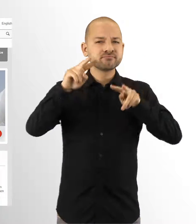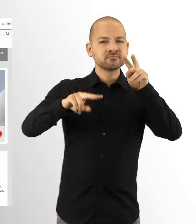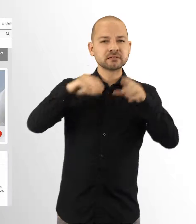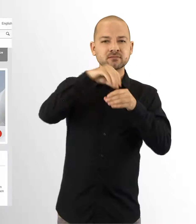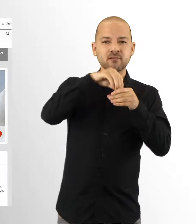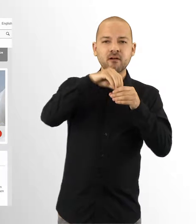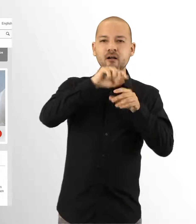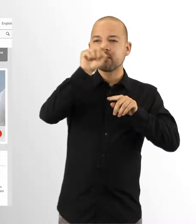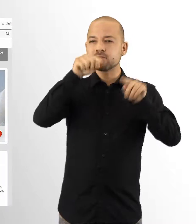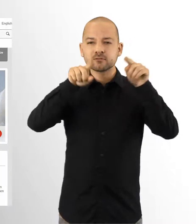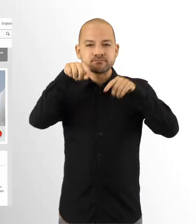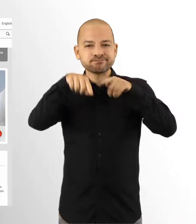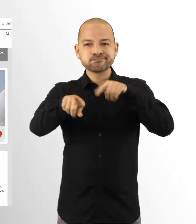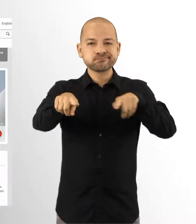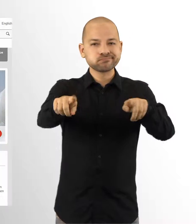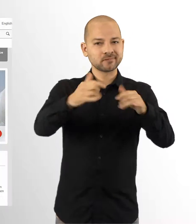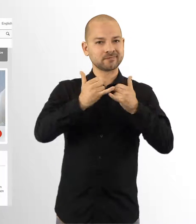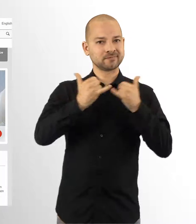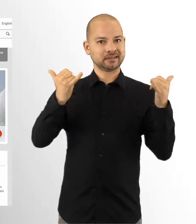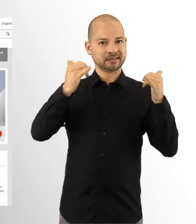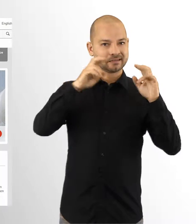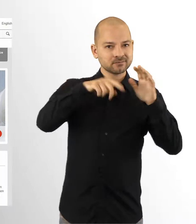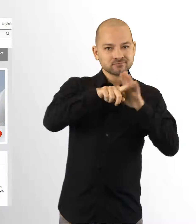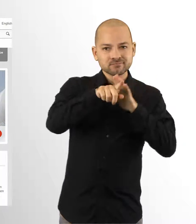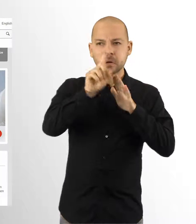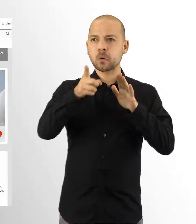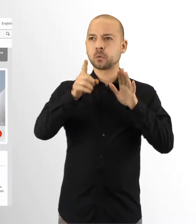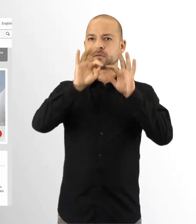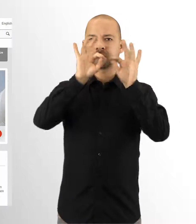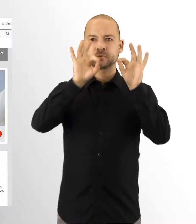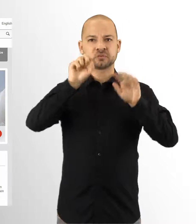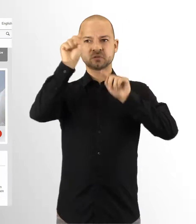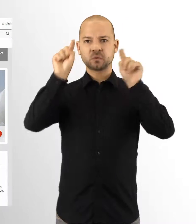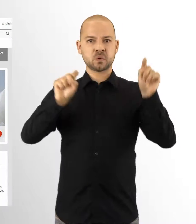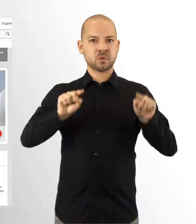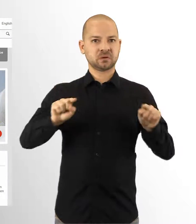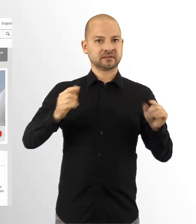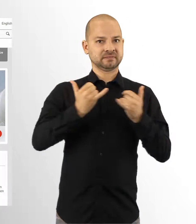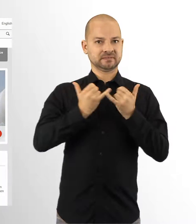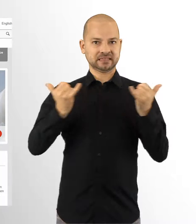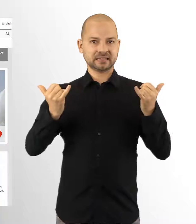und die unterschiedlichen Funktionen der Seite nutzen können.